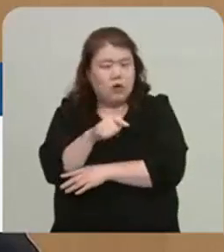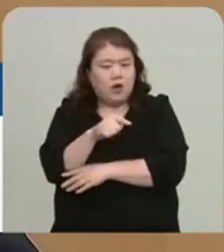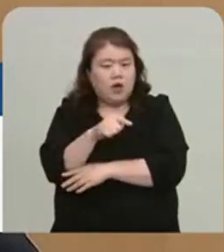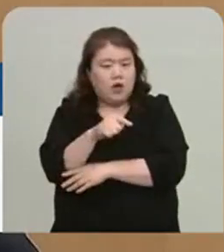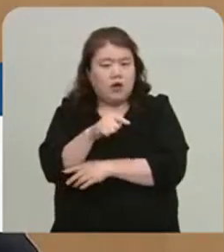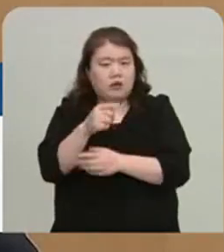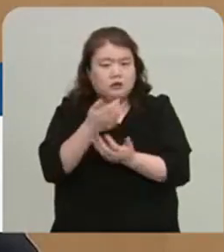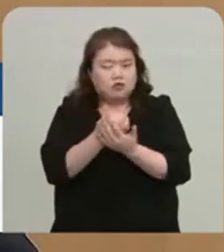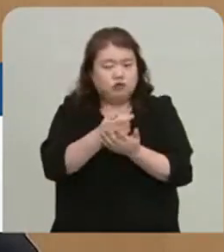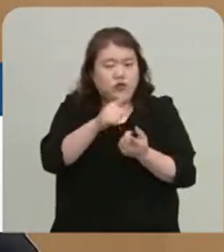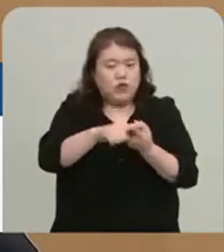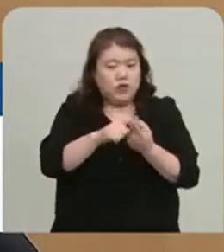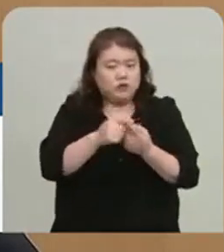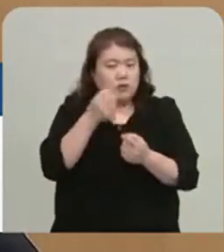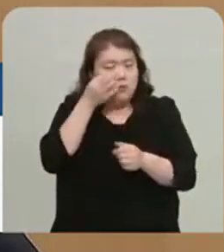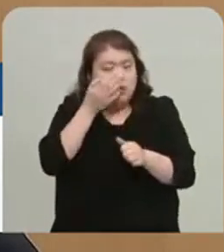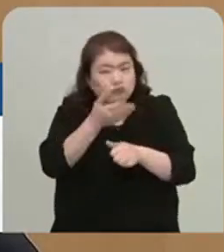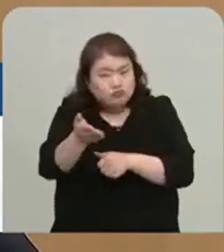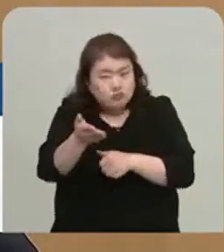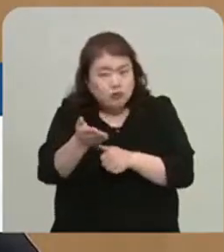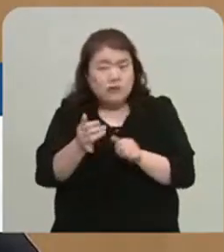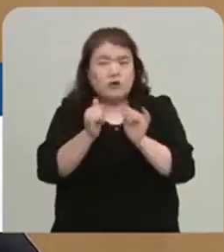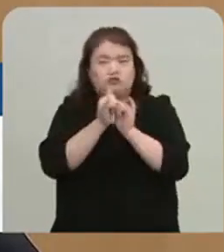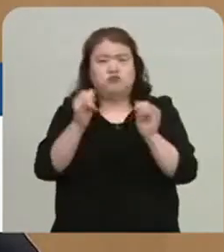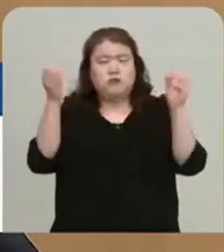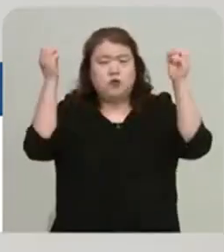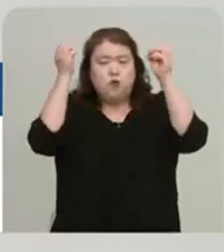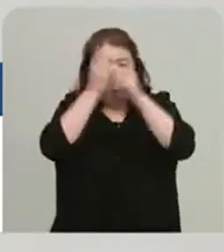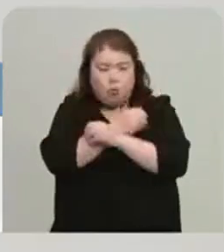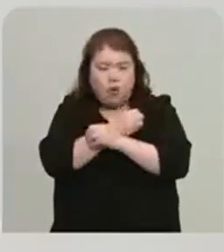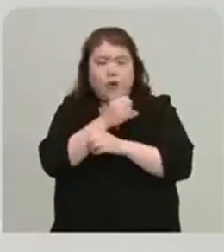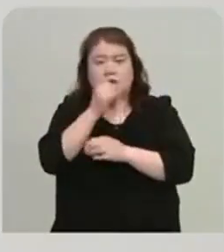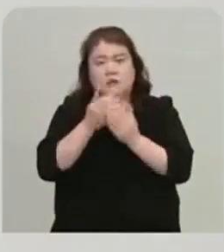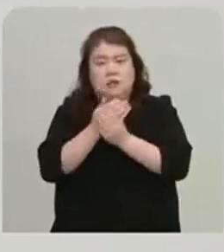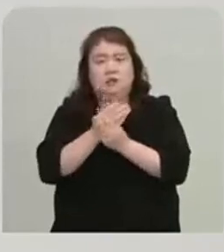대해서 공람을 했을 경우 주민들의 오해나